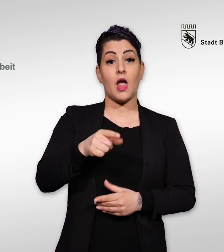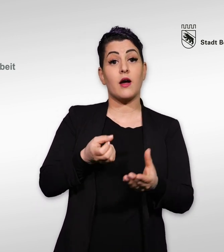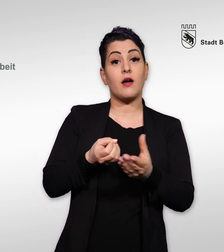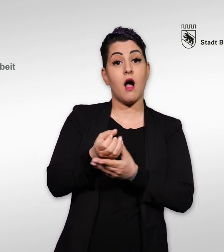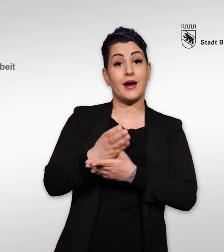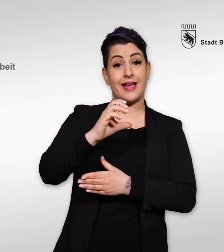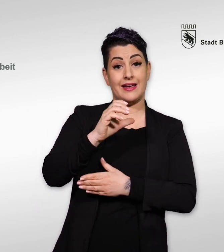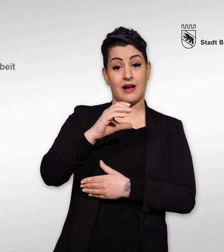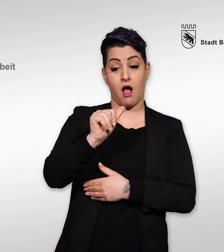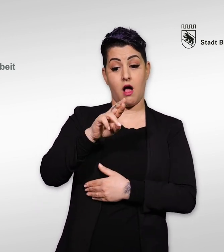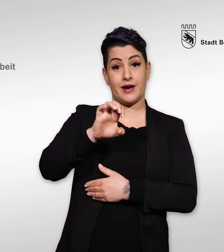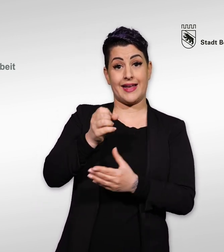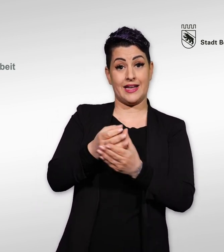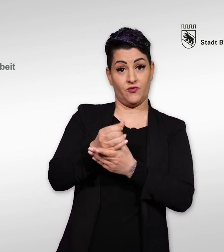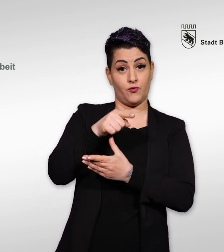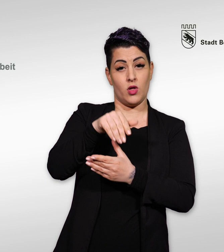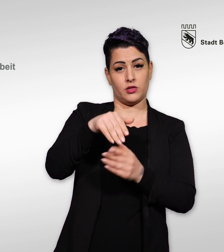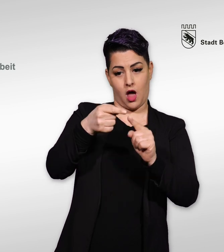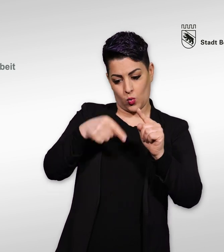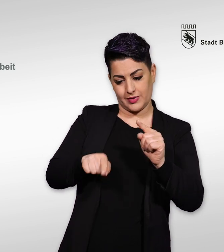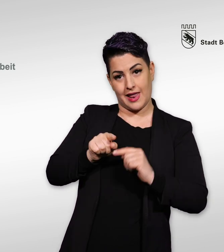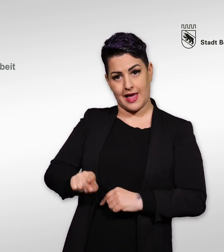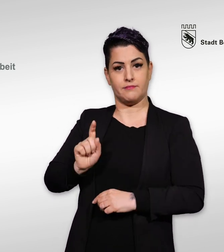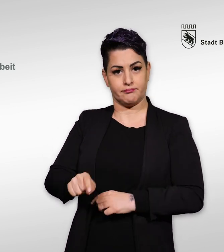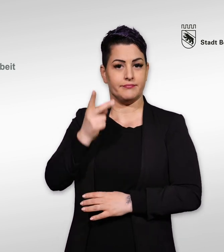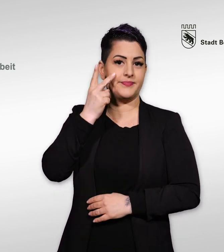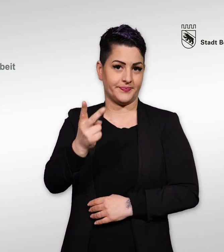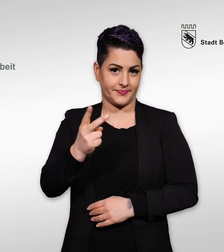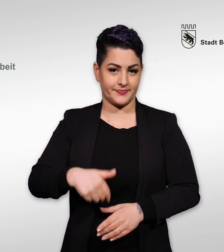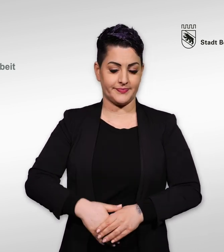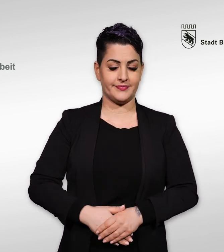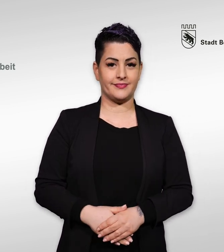Den Link zu CareInfo finden Sie unter diesem Video.